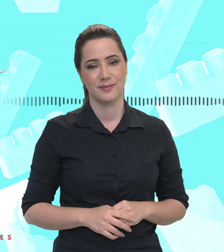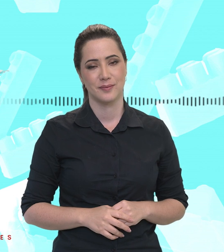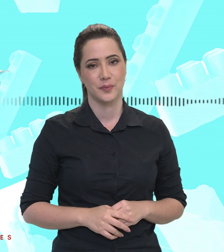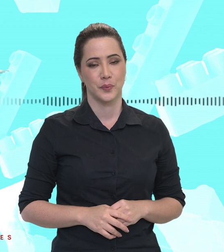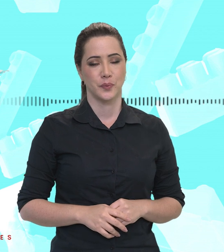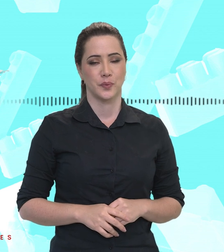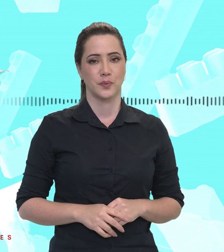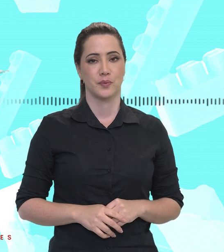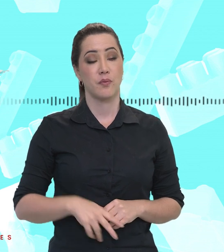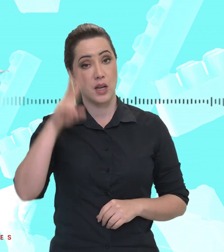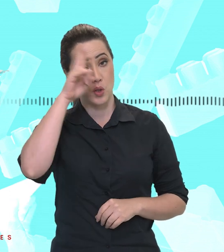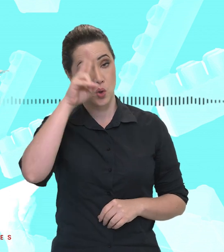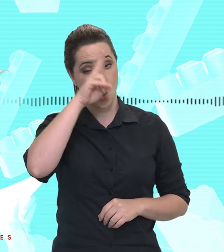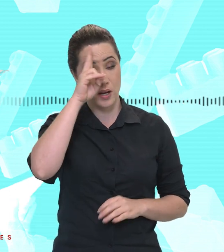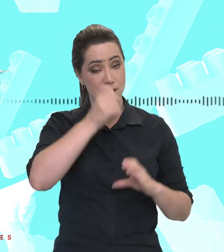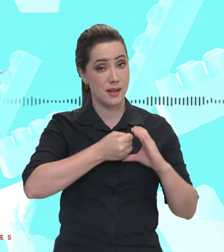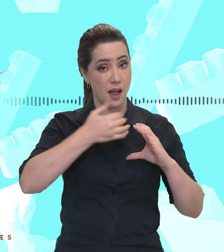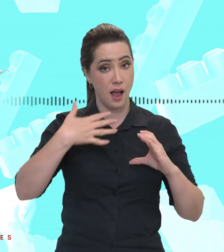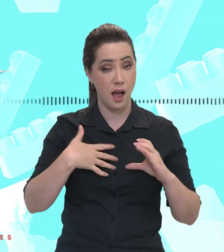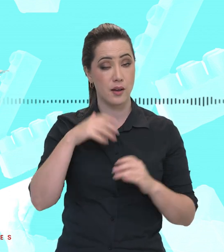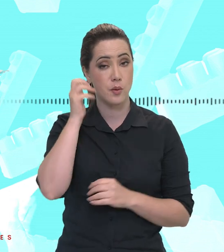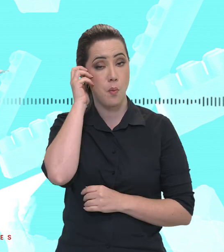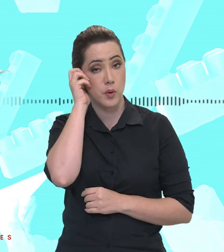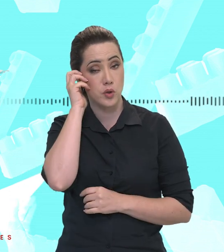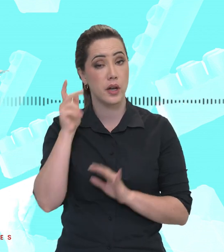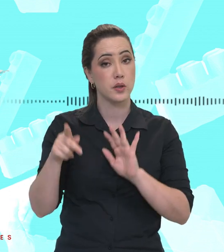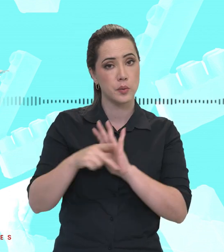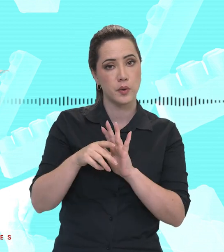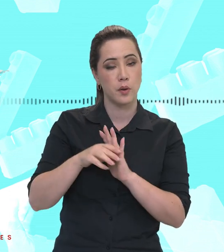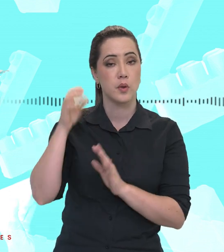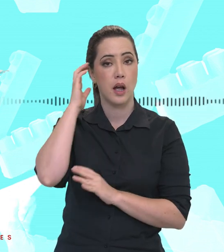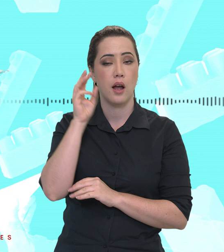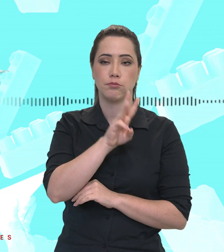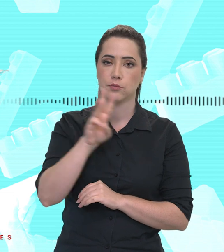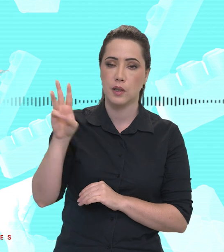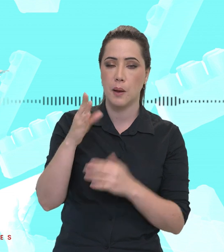[música tema do Projeto Pulsos] 🎶 [Leyberson] Histórias Raras é um podcast da Radioagência Nacional apresentado por